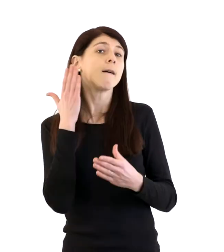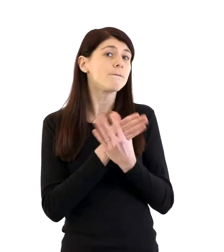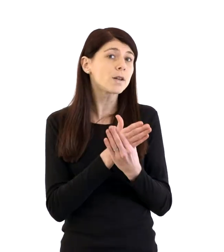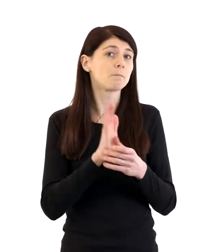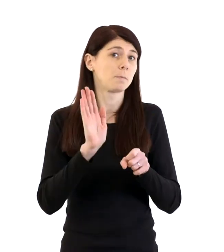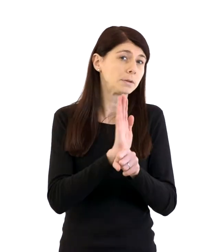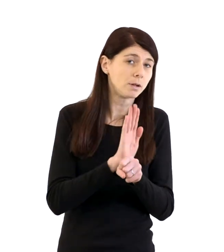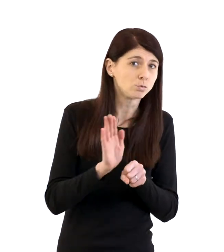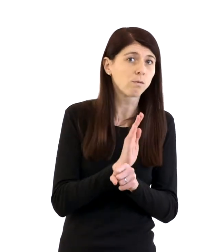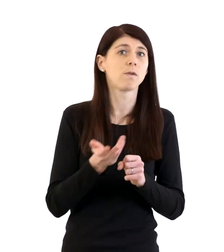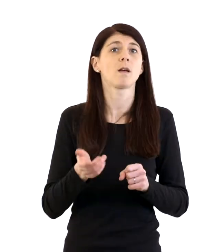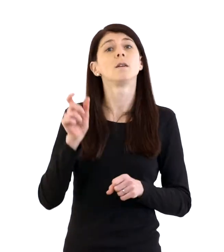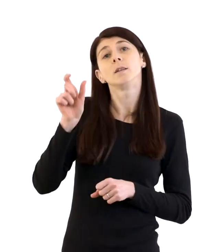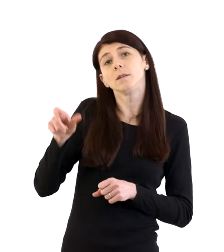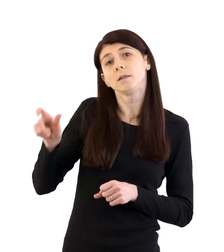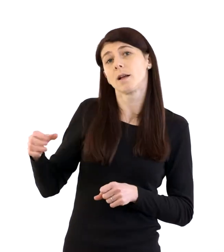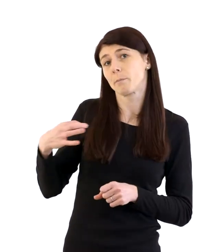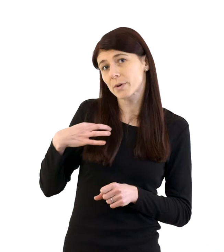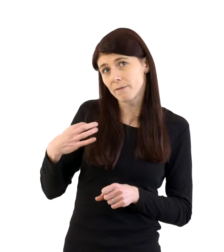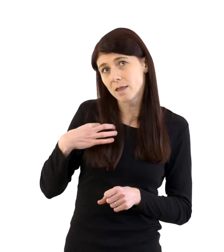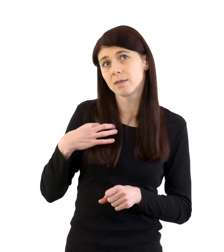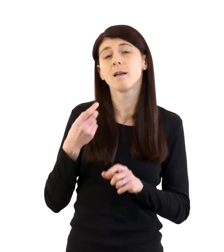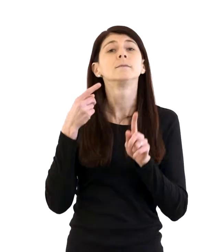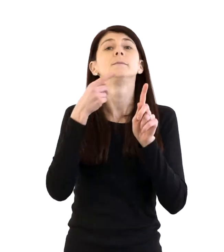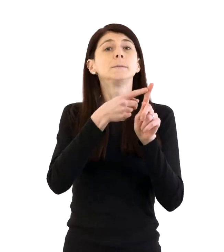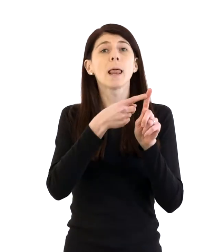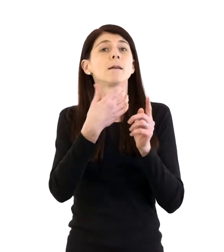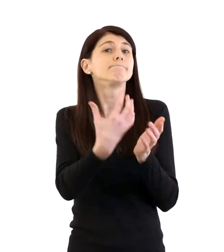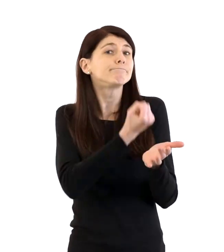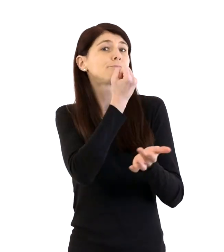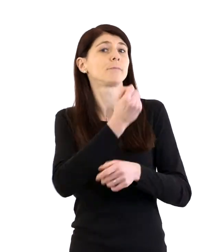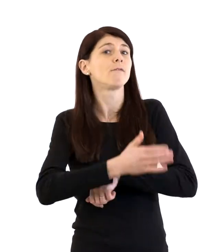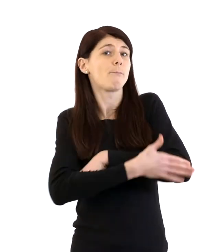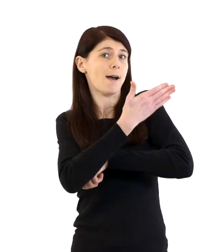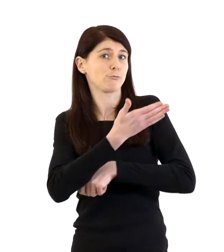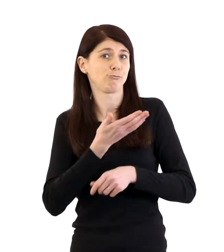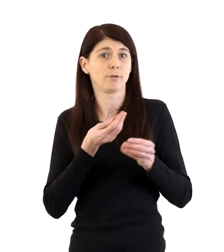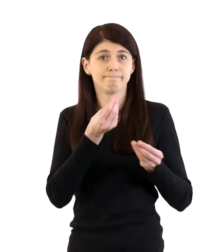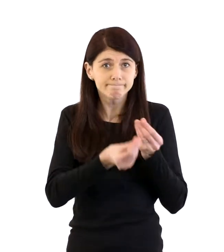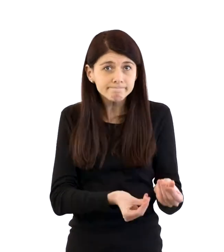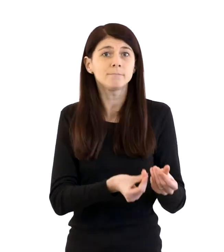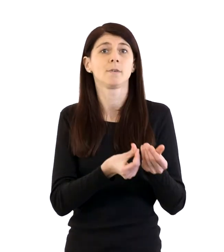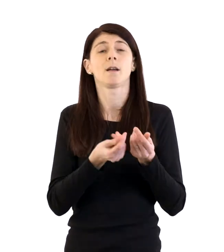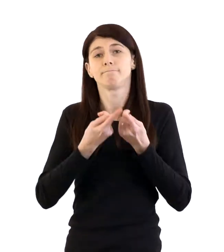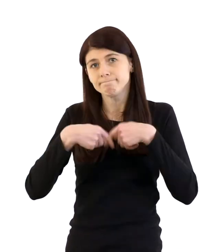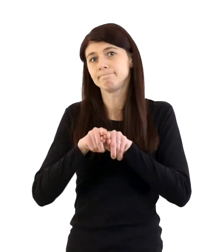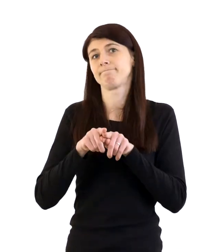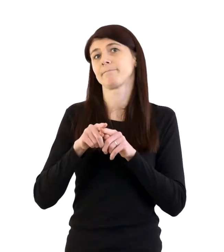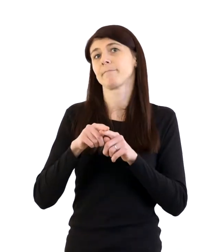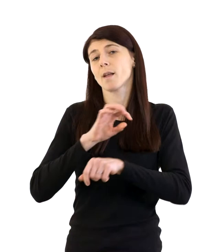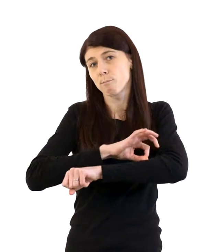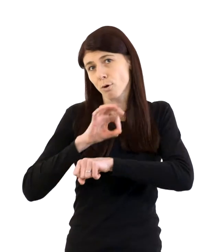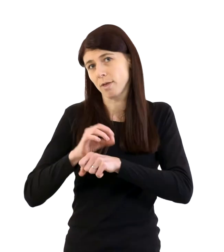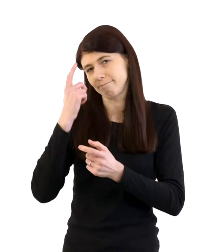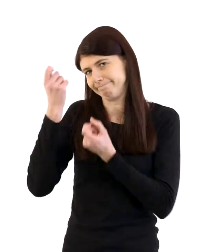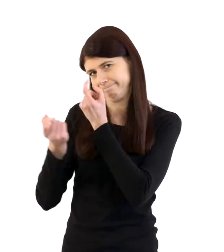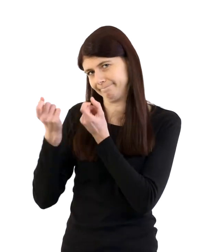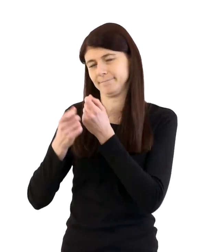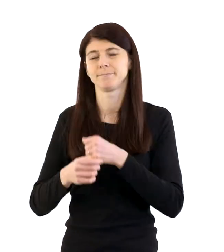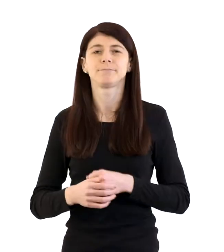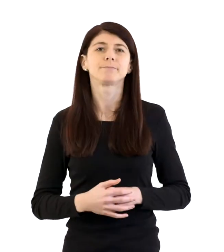firmy biznesowe, osoby fizyczne w celu uzyskania wsparcia ze środków pomocowych na realizację projektu, pomysłu.